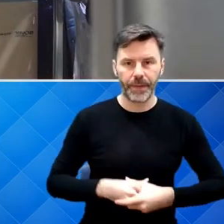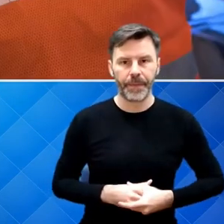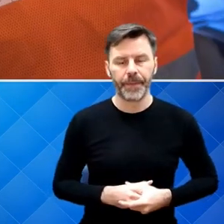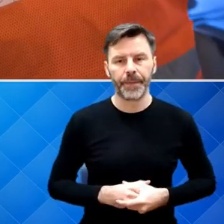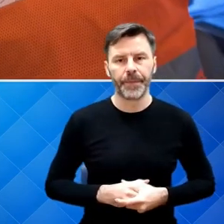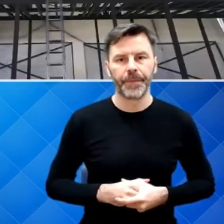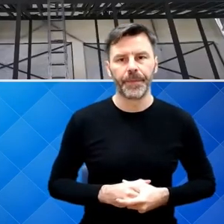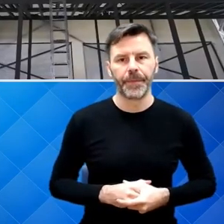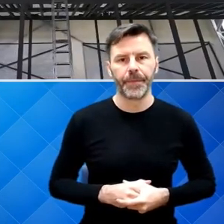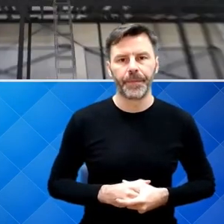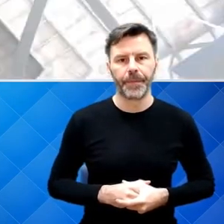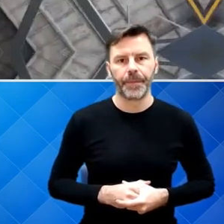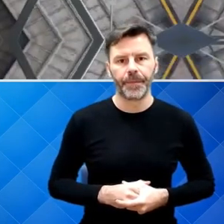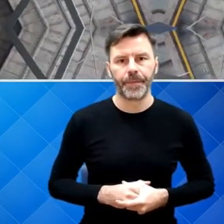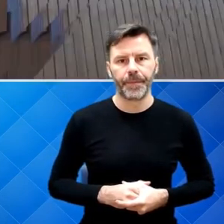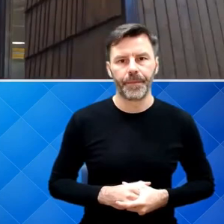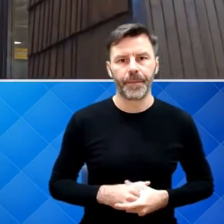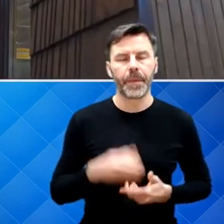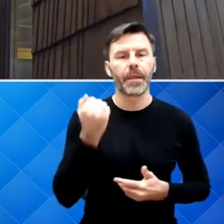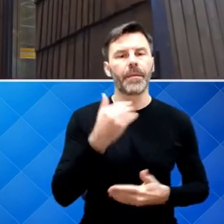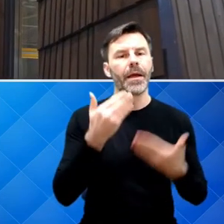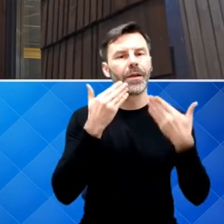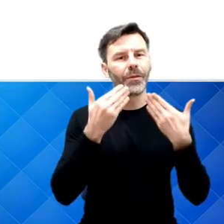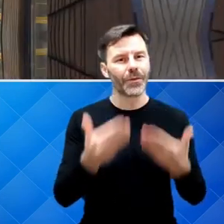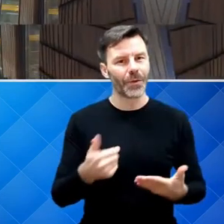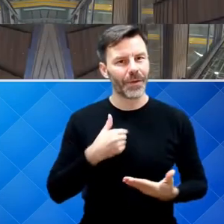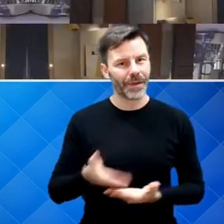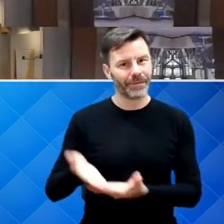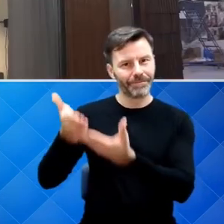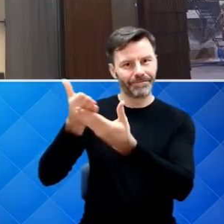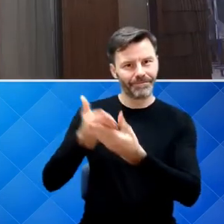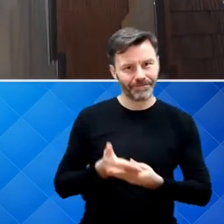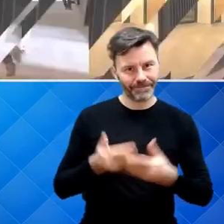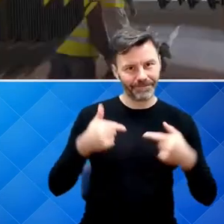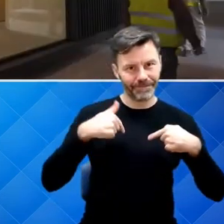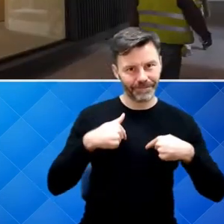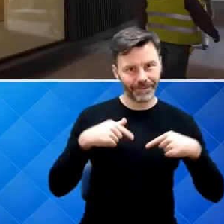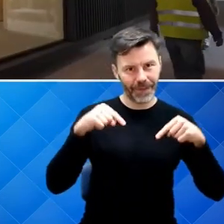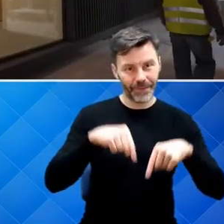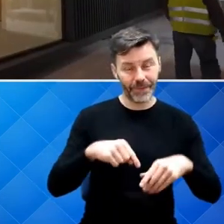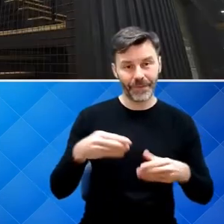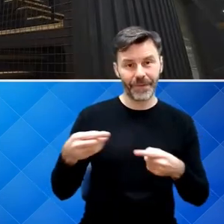Przede wszystkim bardzo dziękuję za zaproszenie do udziału w dyskusji, jest ona niezwykle interesująca.